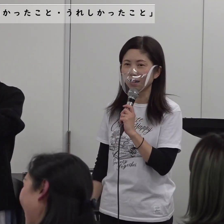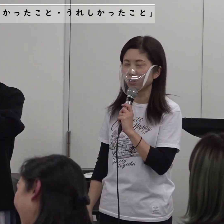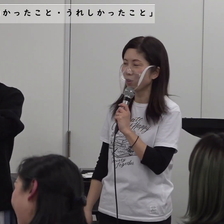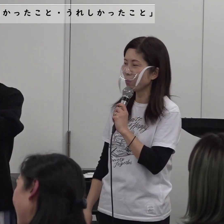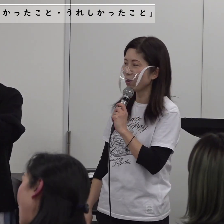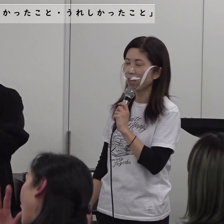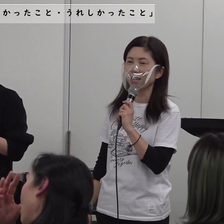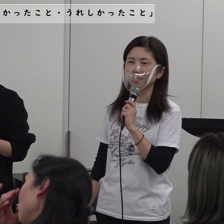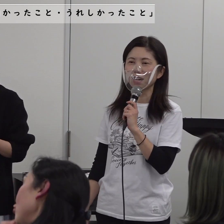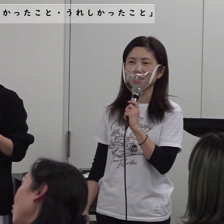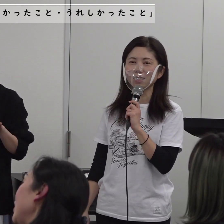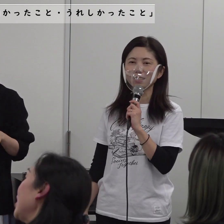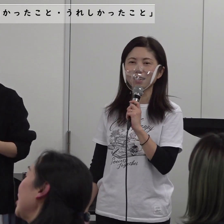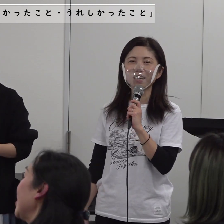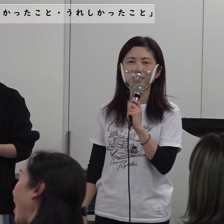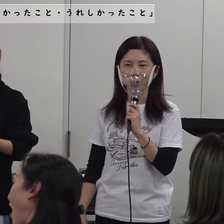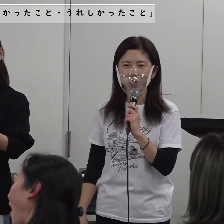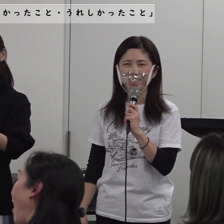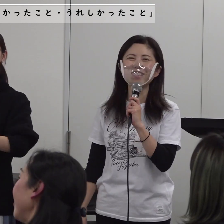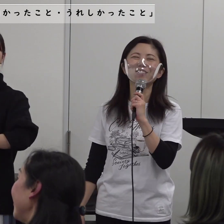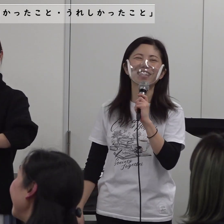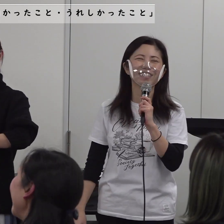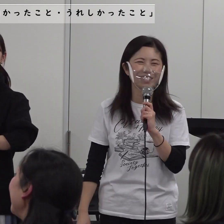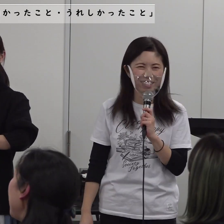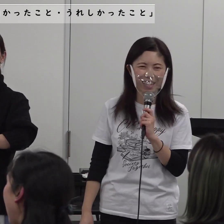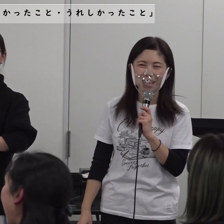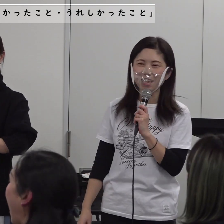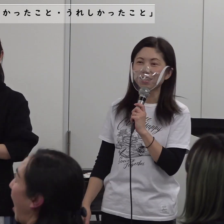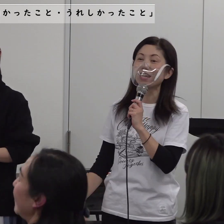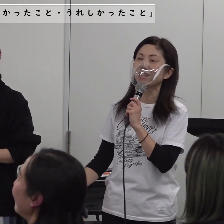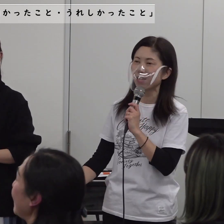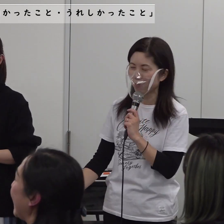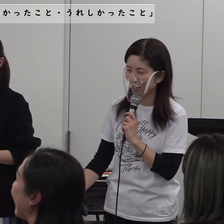「今日もお母さん話長いぞ」っていう感じで寝ています